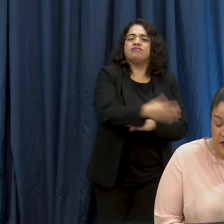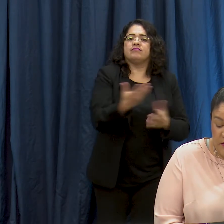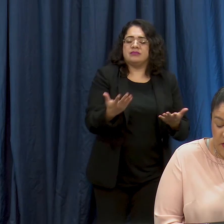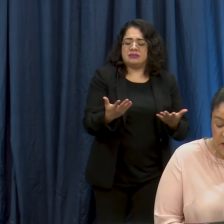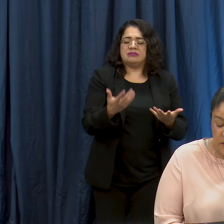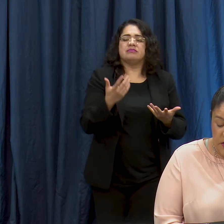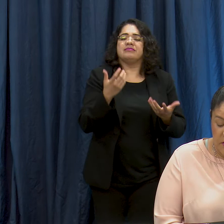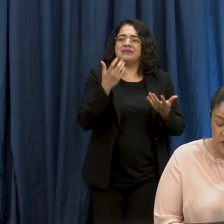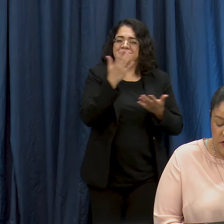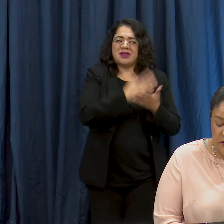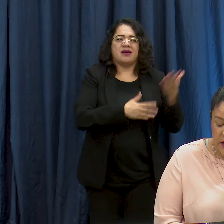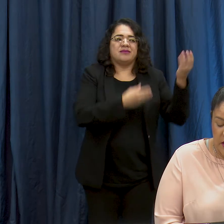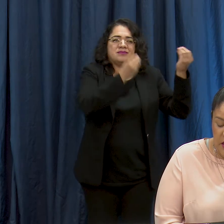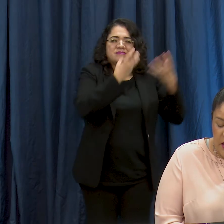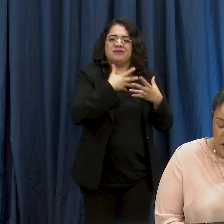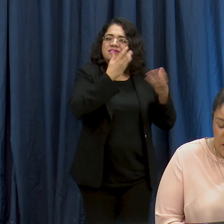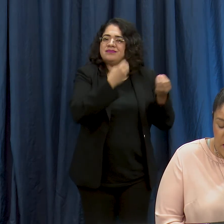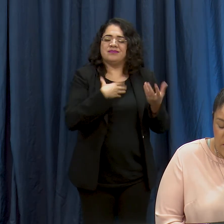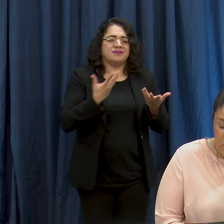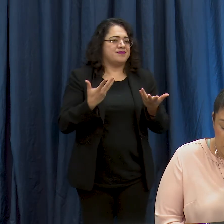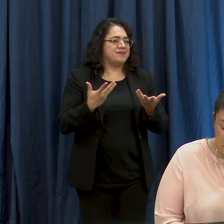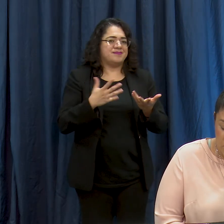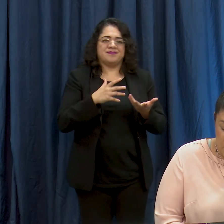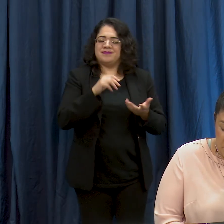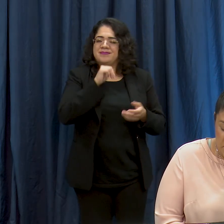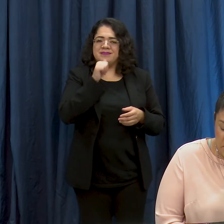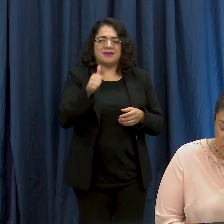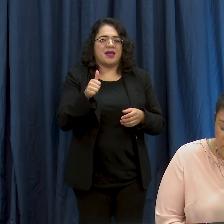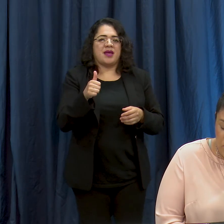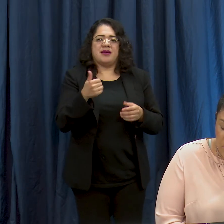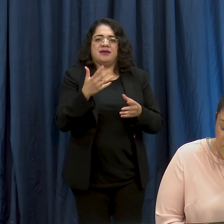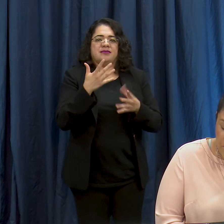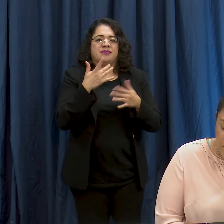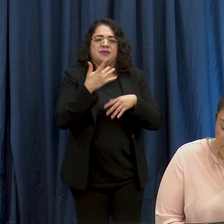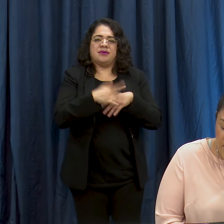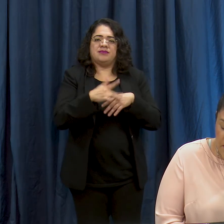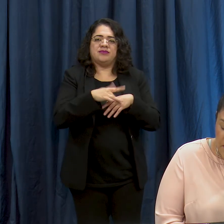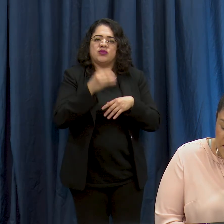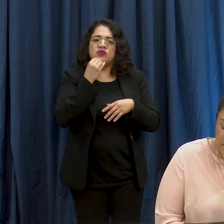days para obtener lo essencial como las comida x' soy un nuevo programa que se